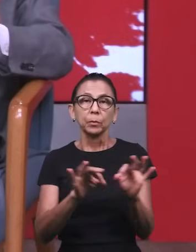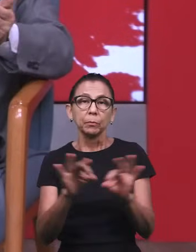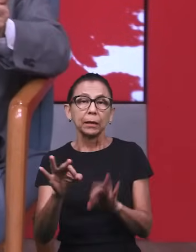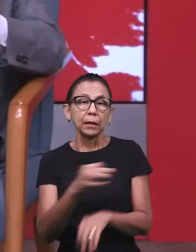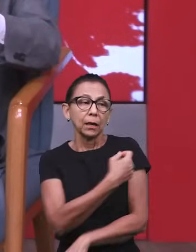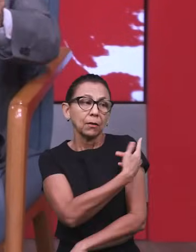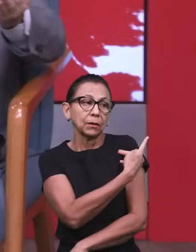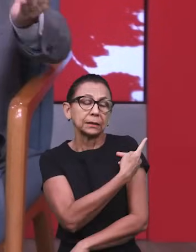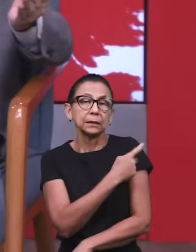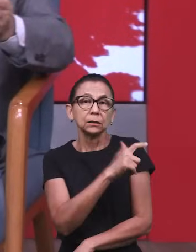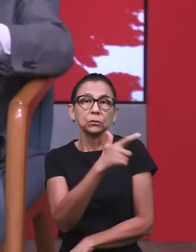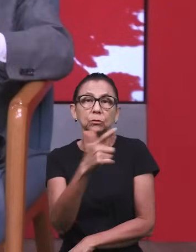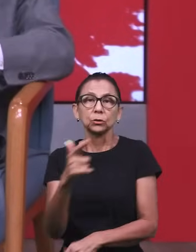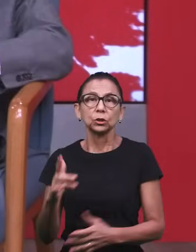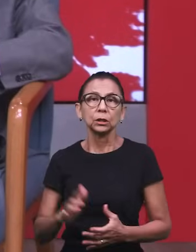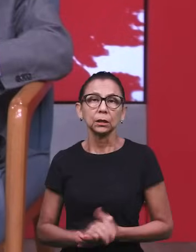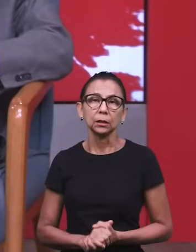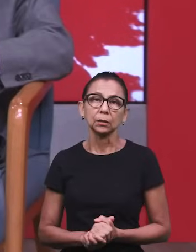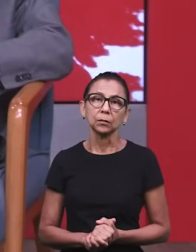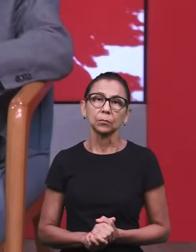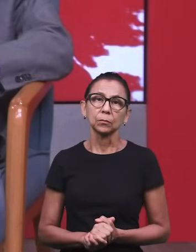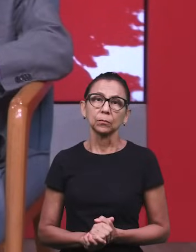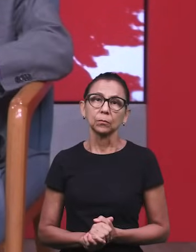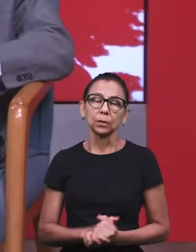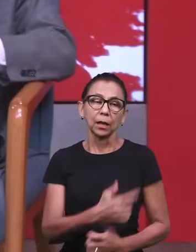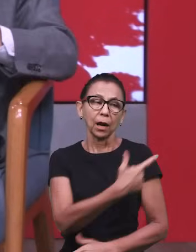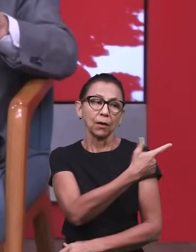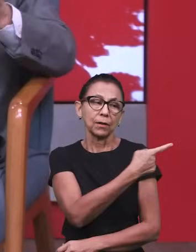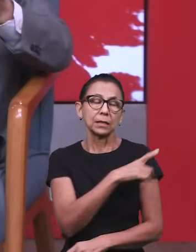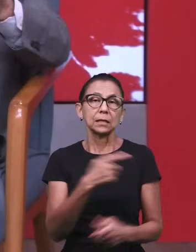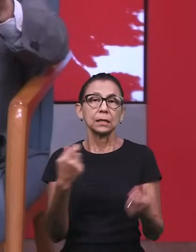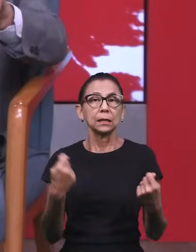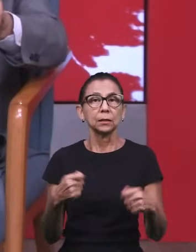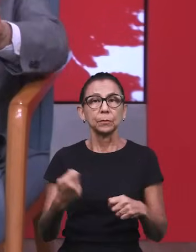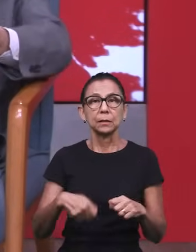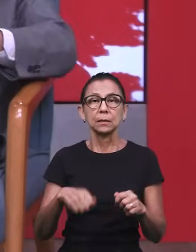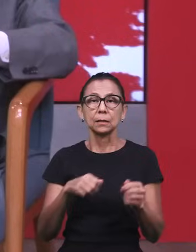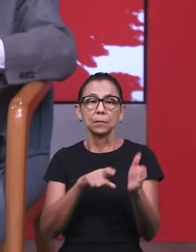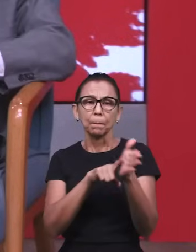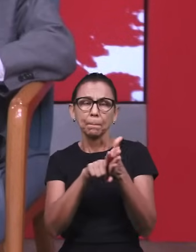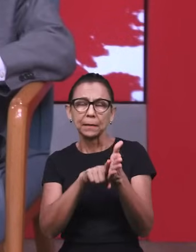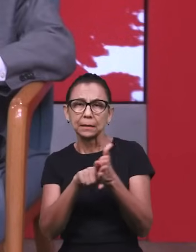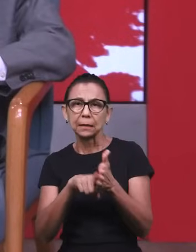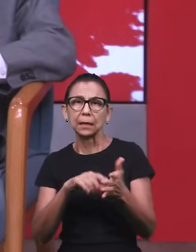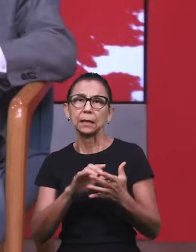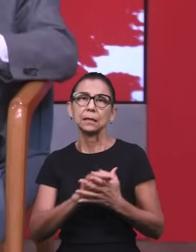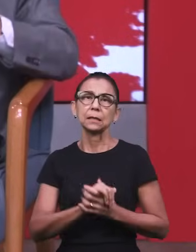tido tempo hábil para você preparar a vacina as vacinas dependem primeiro de Pesquisas depois de